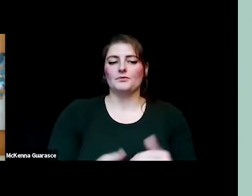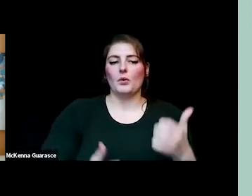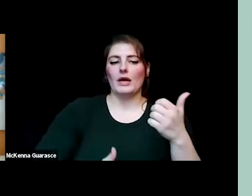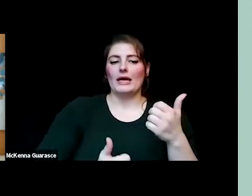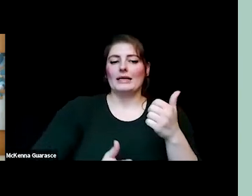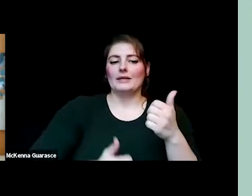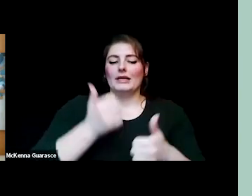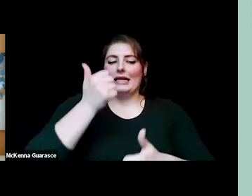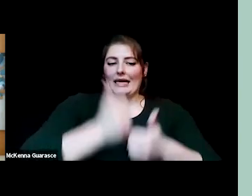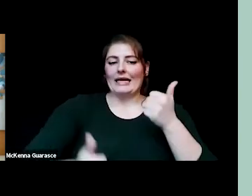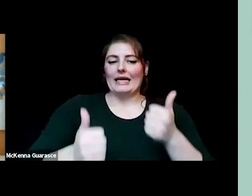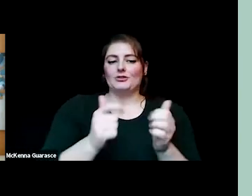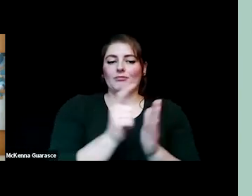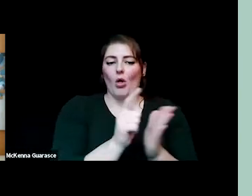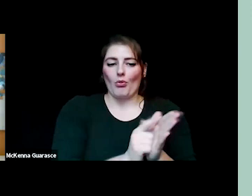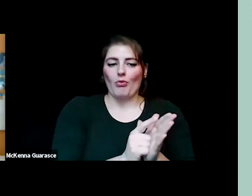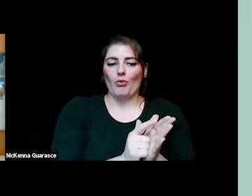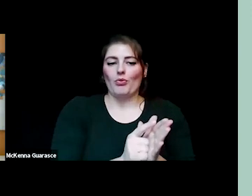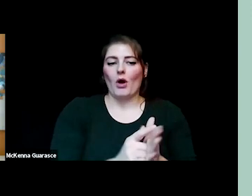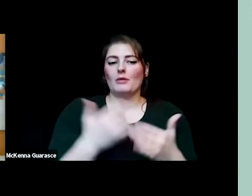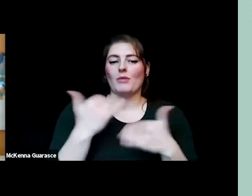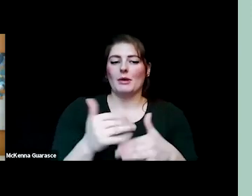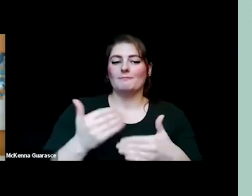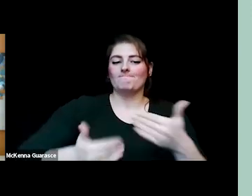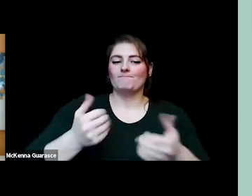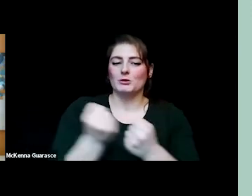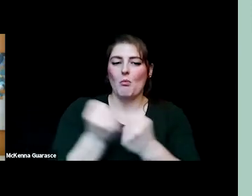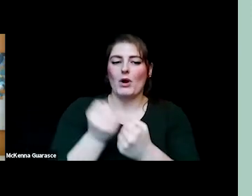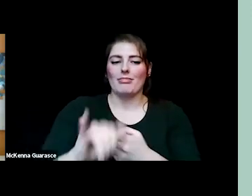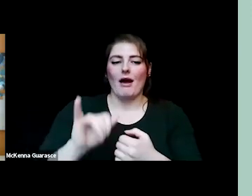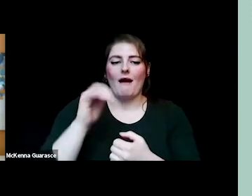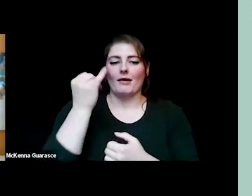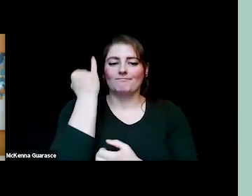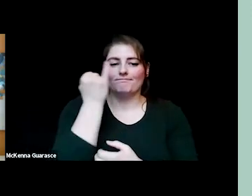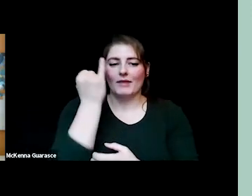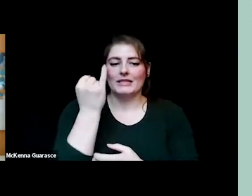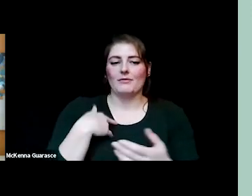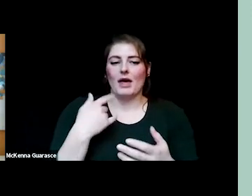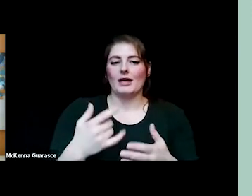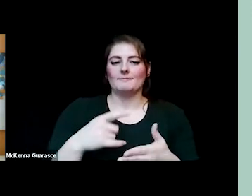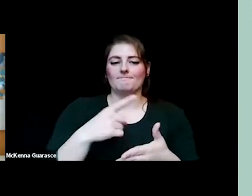de que la exclusión y la aplicación de la ley y el orden eran la única forma aceptable de que nuestra autoridad de vivienda